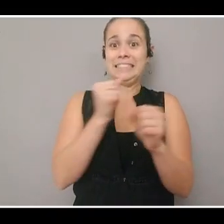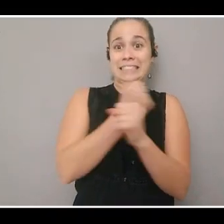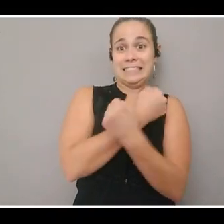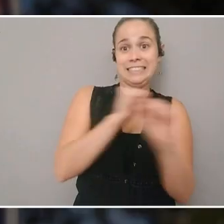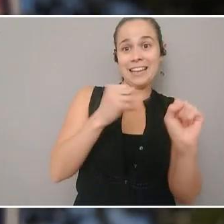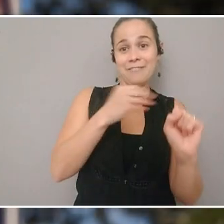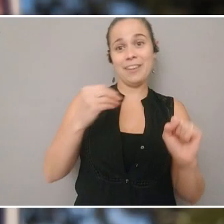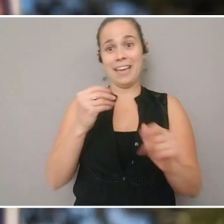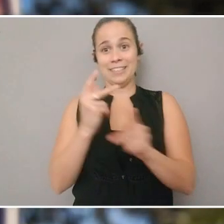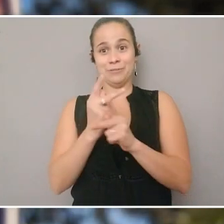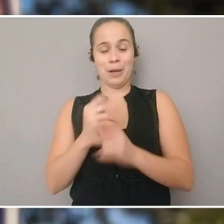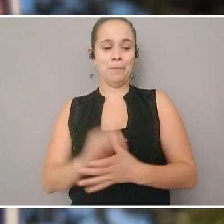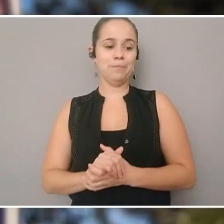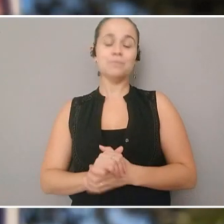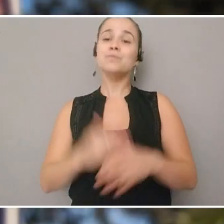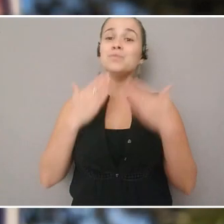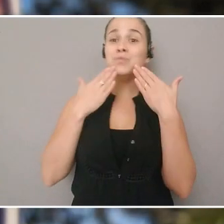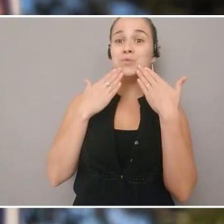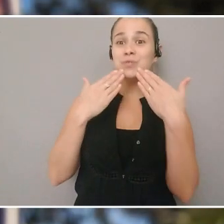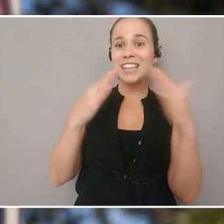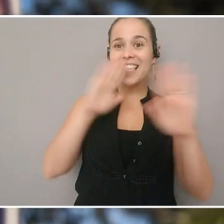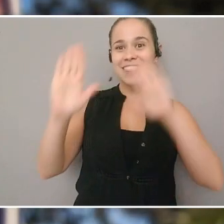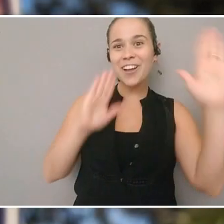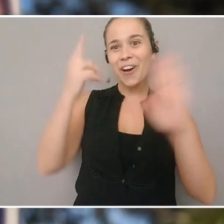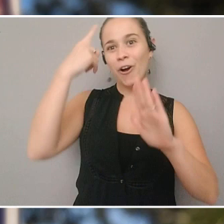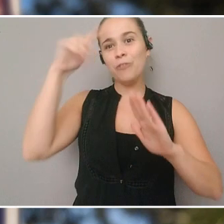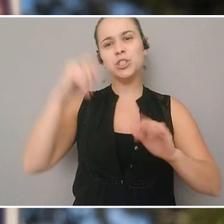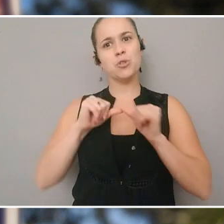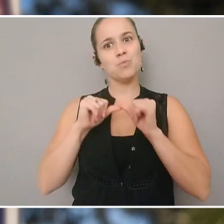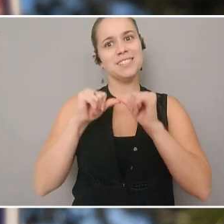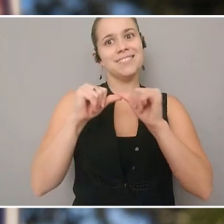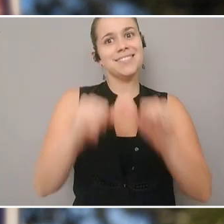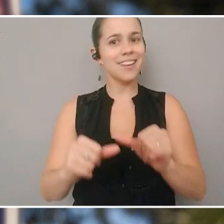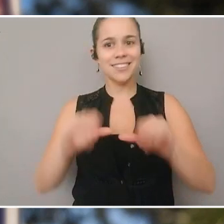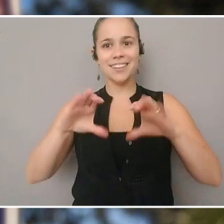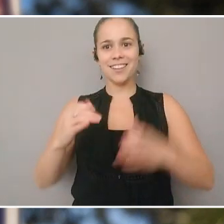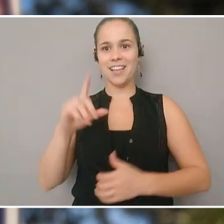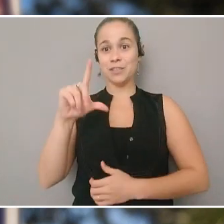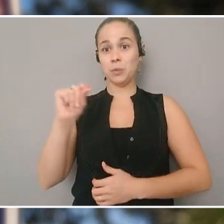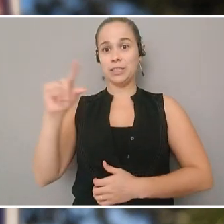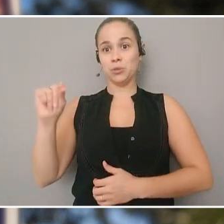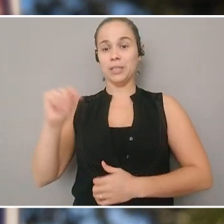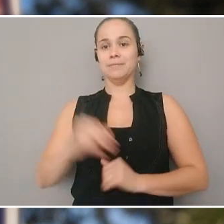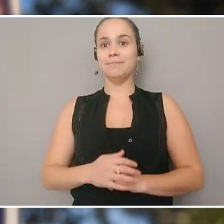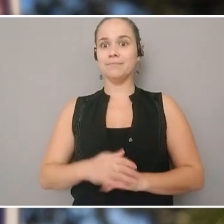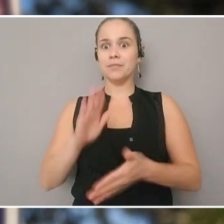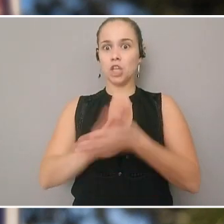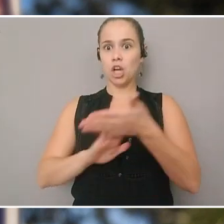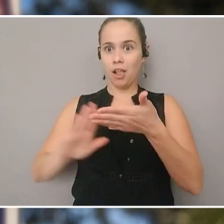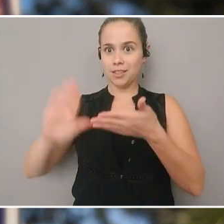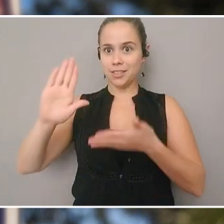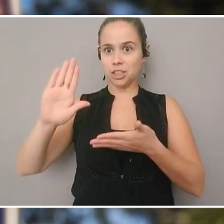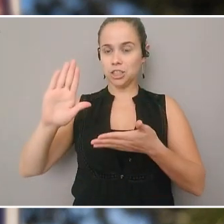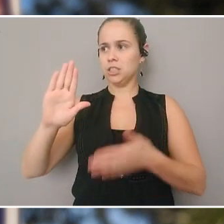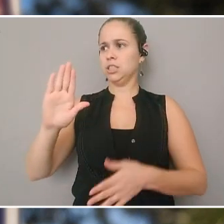Saludos a los graduados resistentes